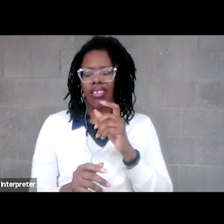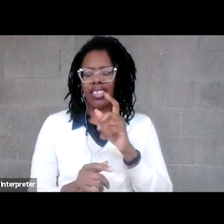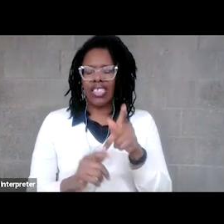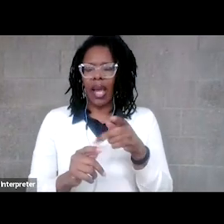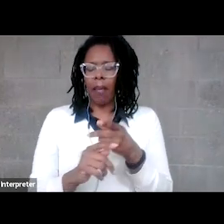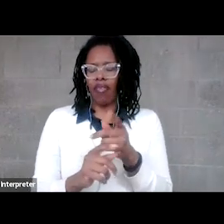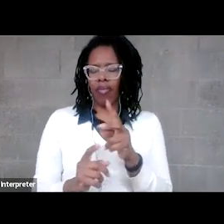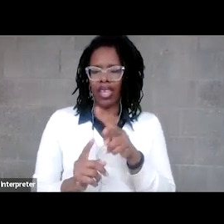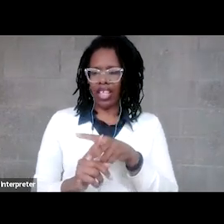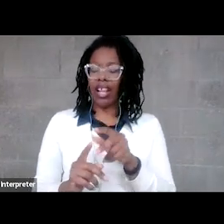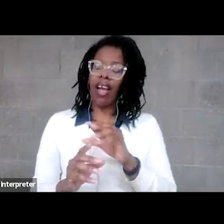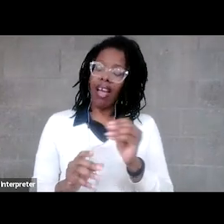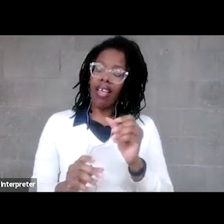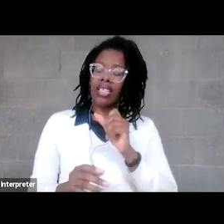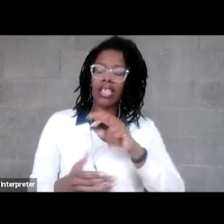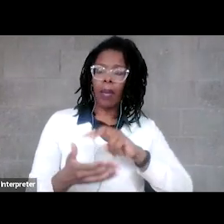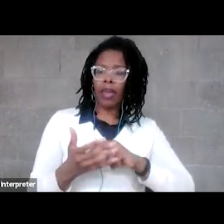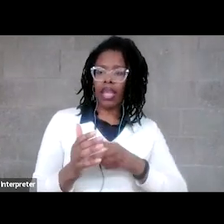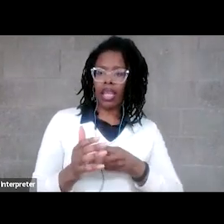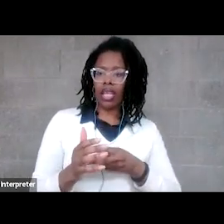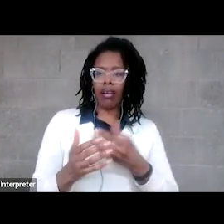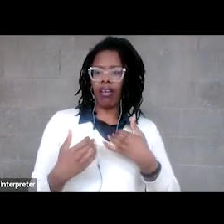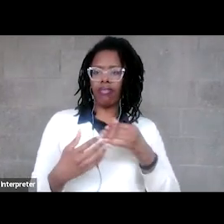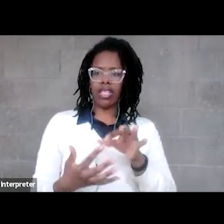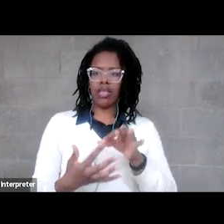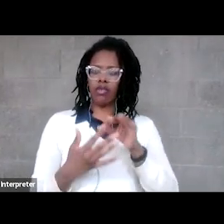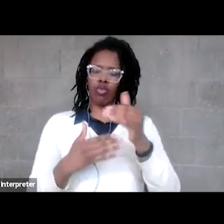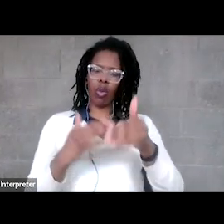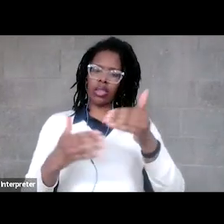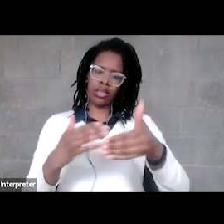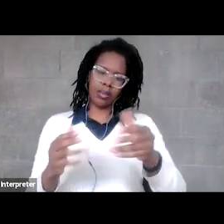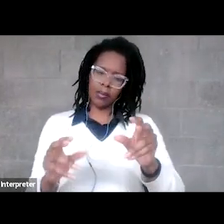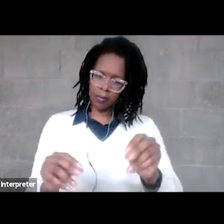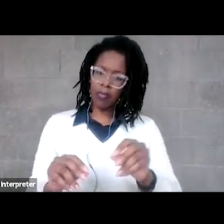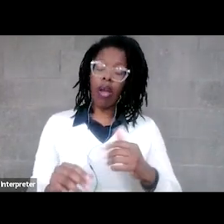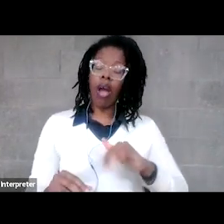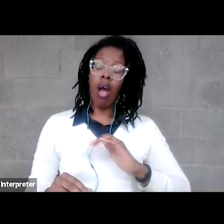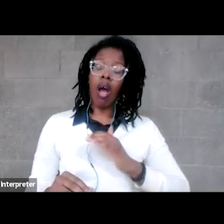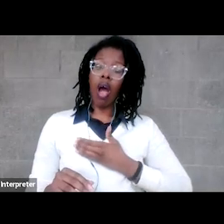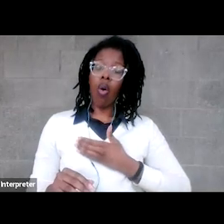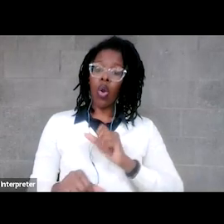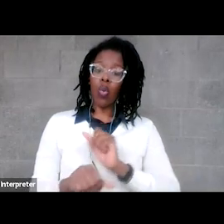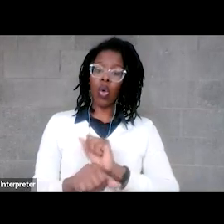y no necesariamente recibe un procesamiento especial. Nuestro trabajo está realmente en documentar la discapacidad